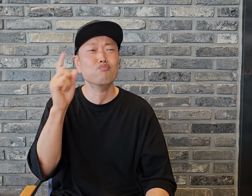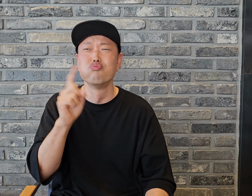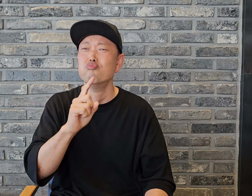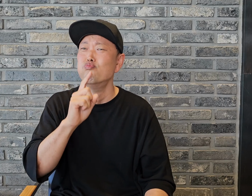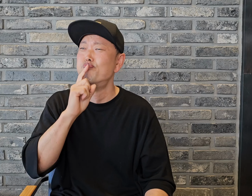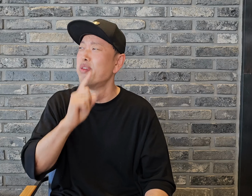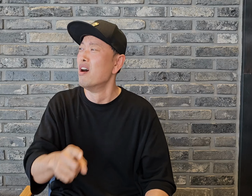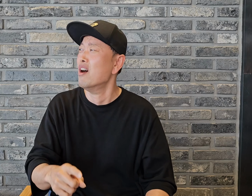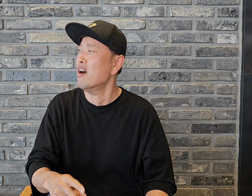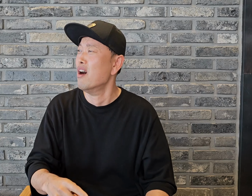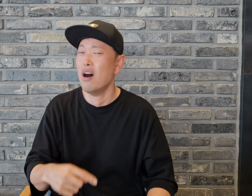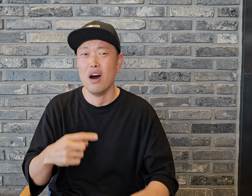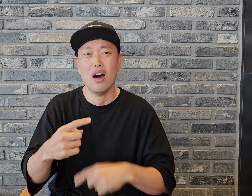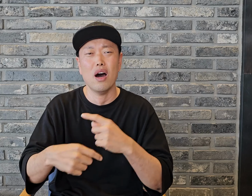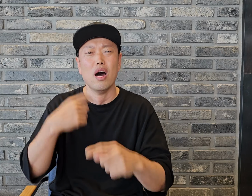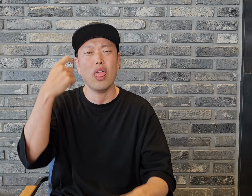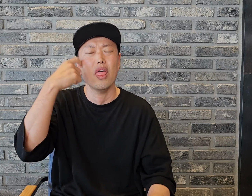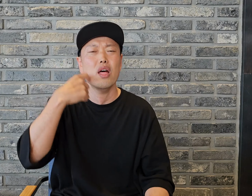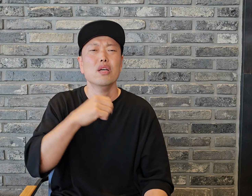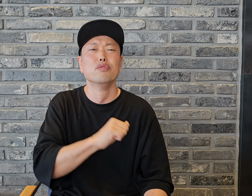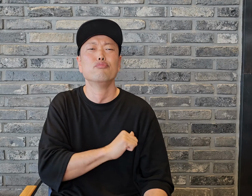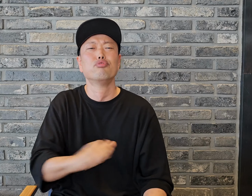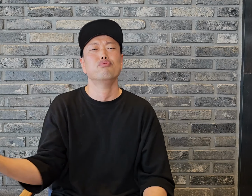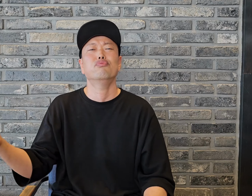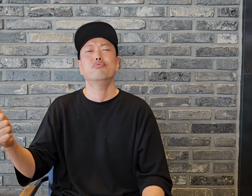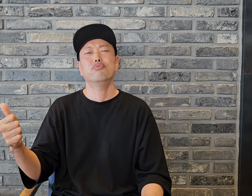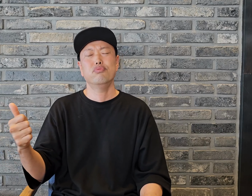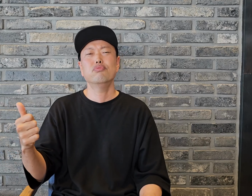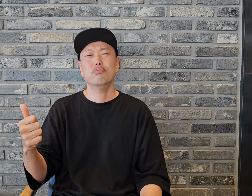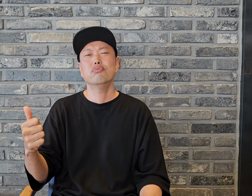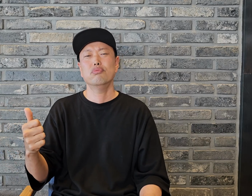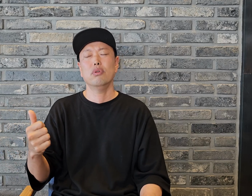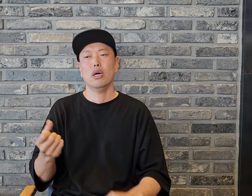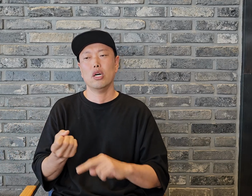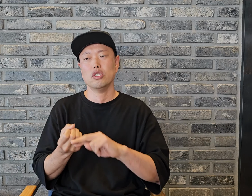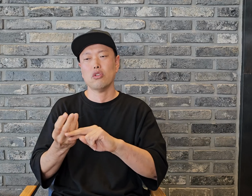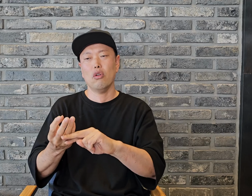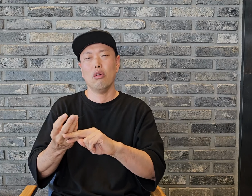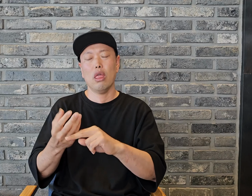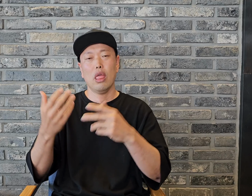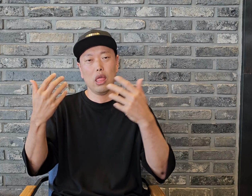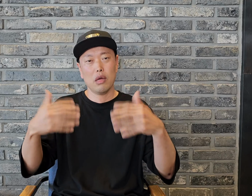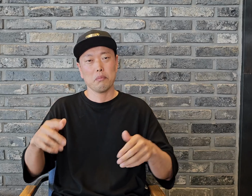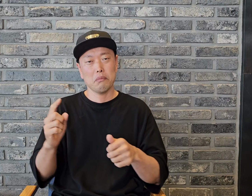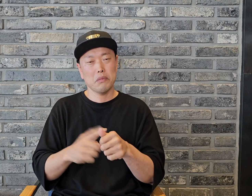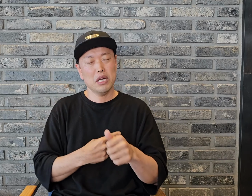意味が全く分かりませんし、 感覚もありません。 メッセージが不明瞭だと、